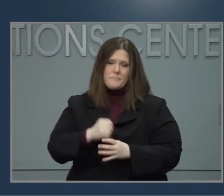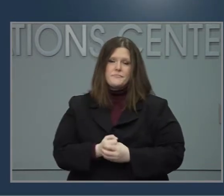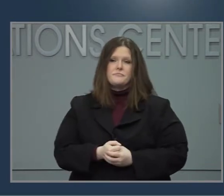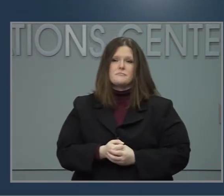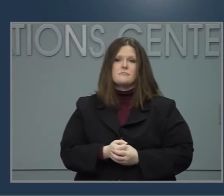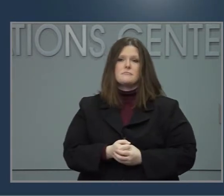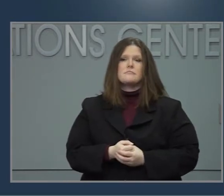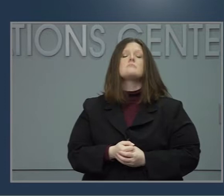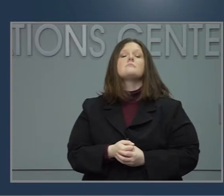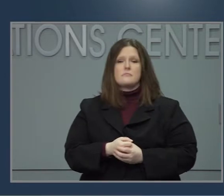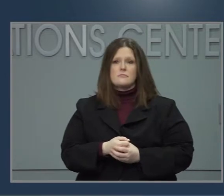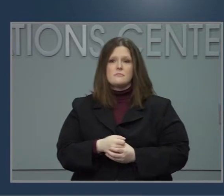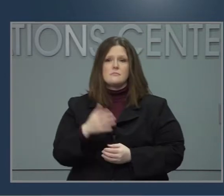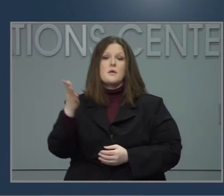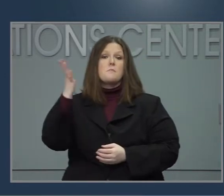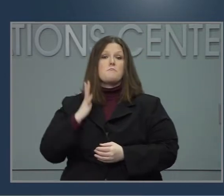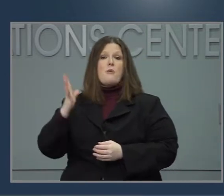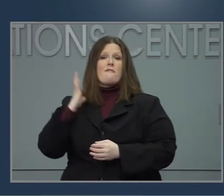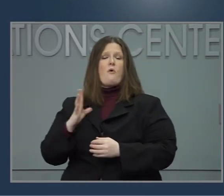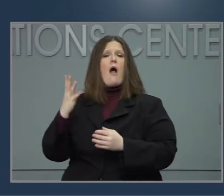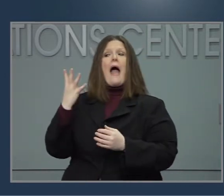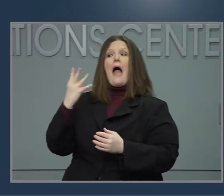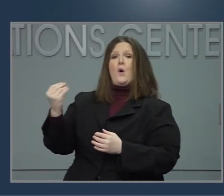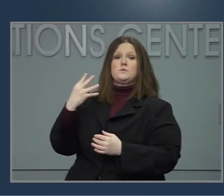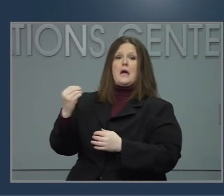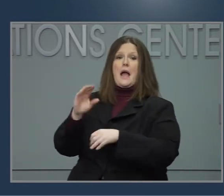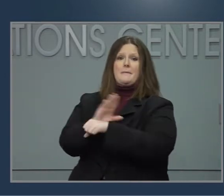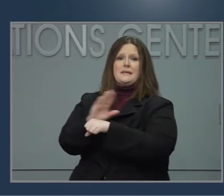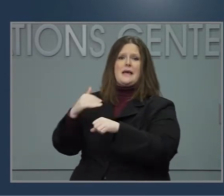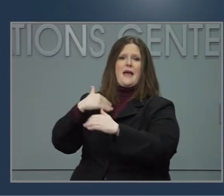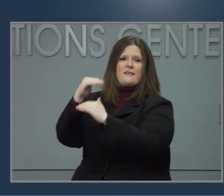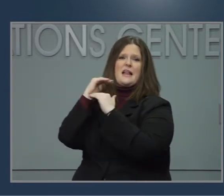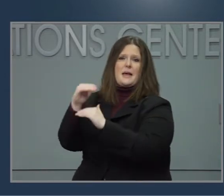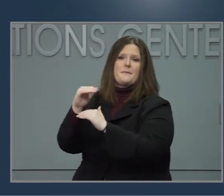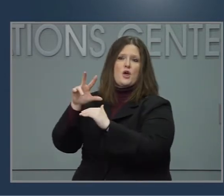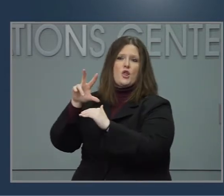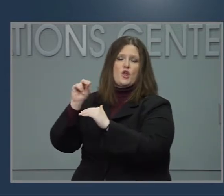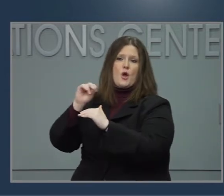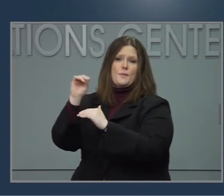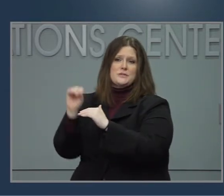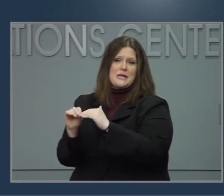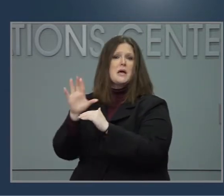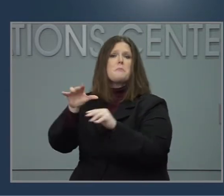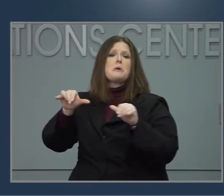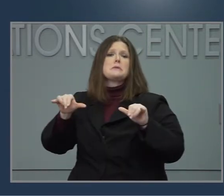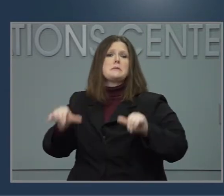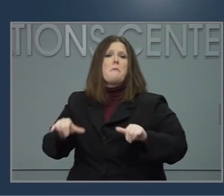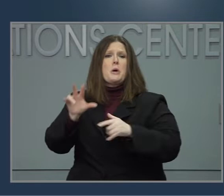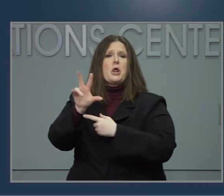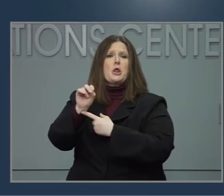Además, algunos negocios que estaban siendo limitados a operar exclusivamente al aire libre.